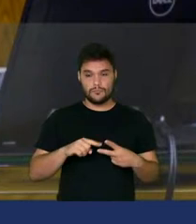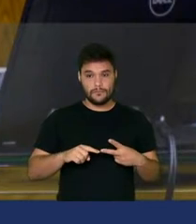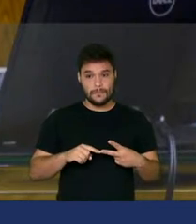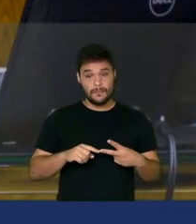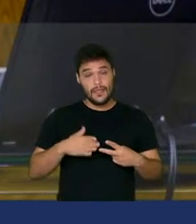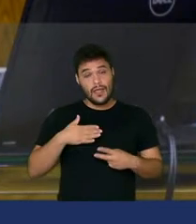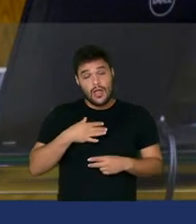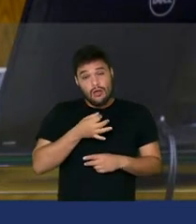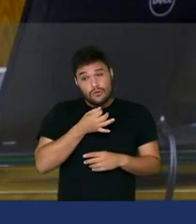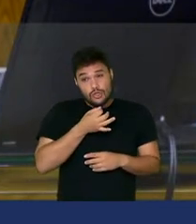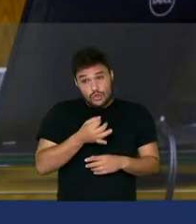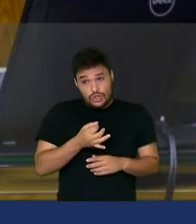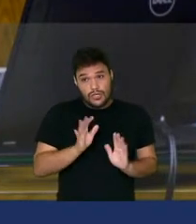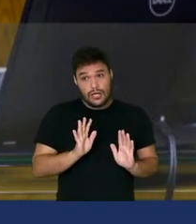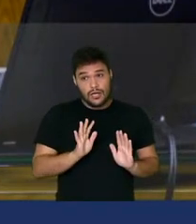DEPUTADO ALEXIS, E TIAGO MITRAUD. EU VOU SUGERIR A